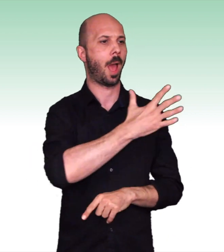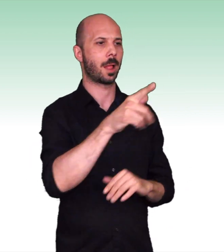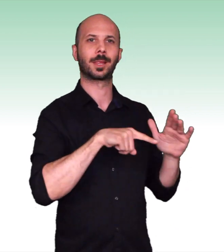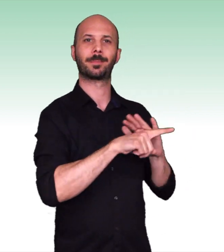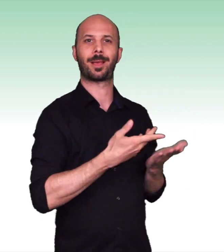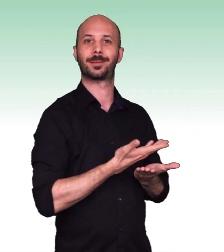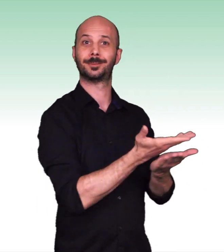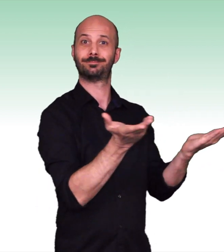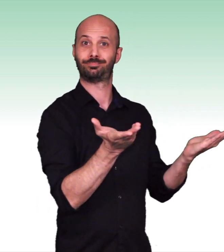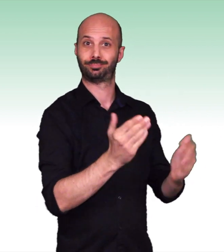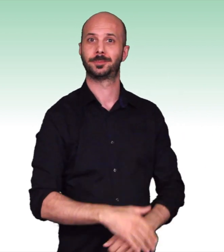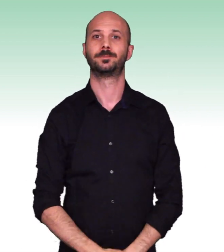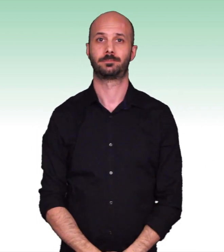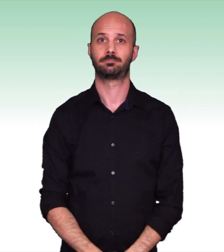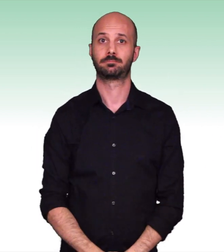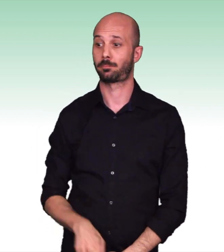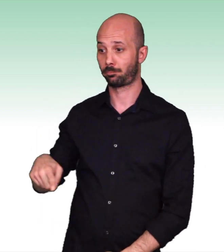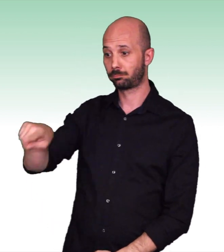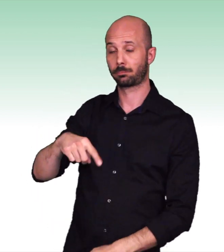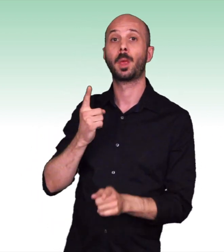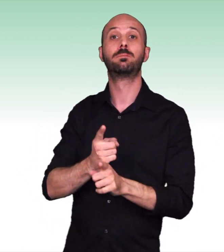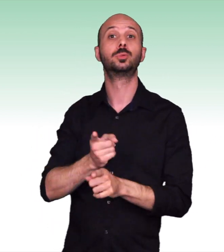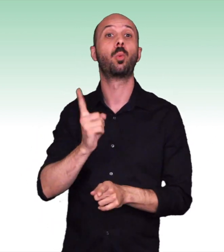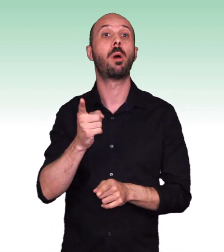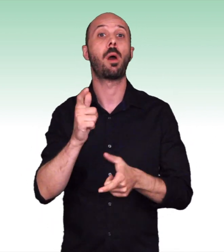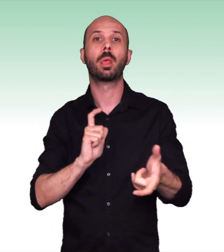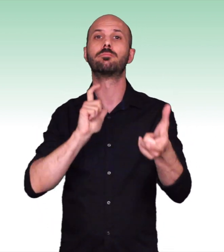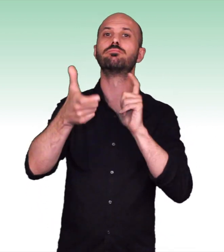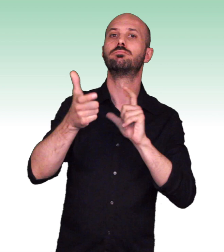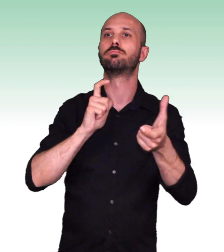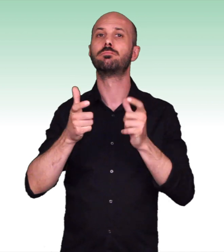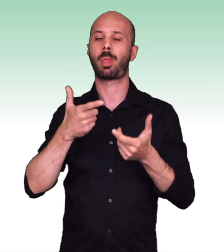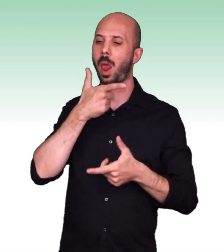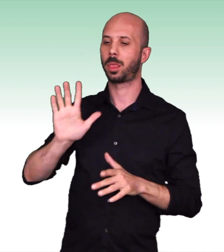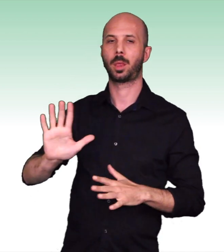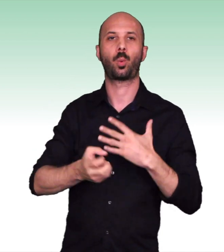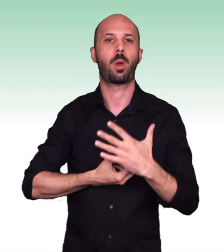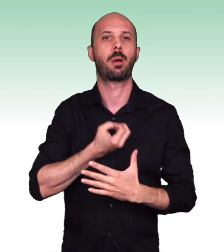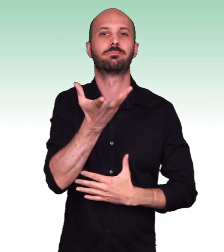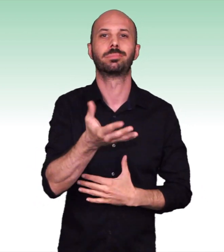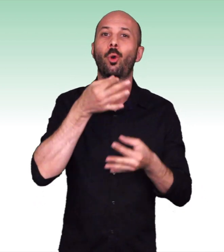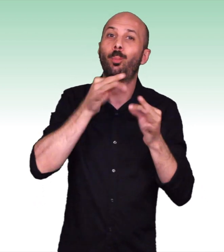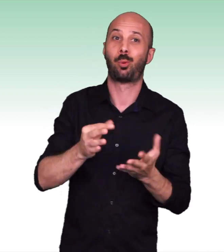come tutte le altre persone che si trovano nella stessa situazione. Hanno il diritto di interagire con l’ambiente in cui si trovano nella loro prima lingua,